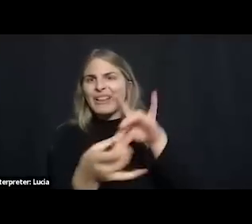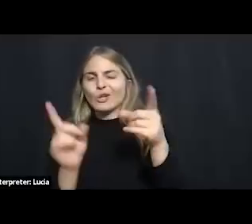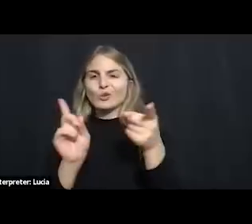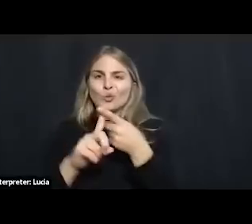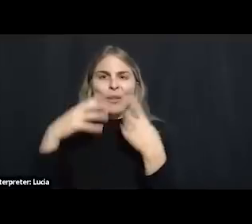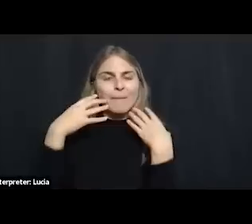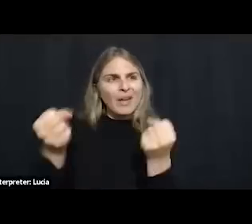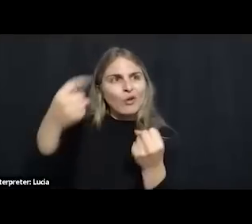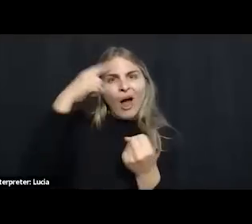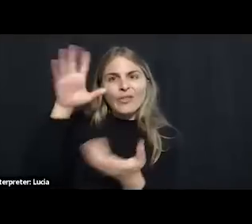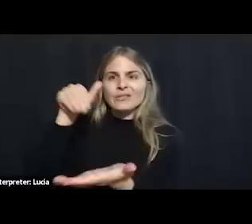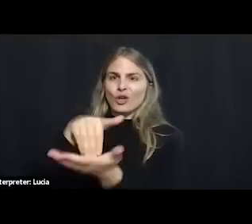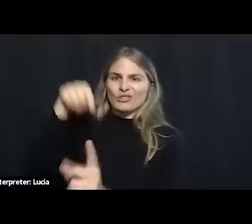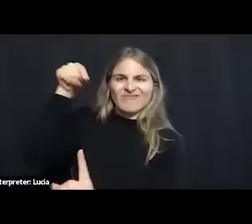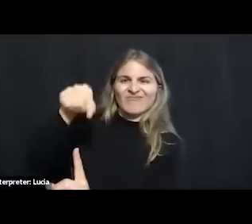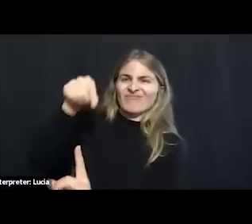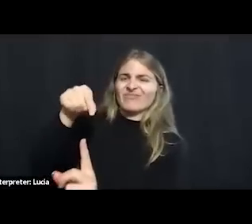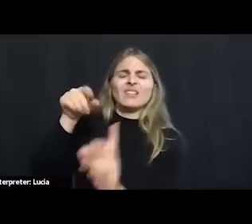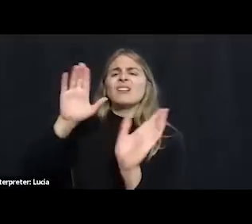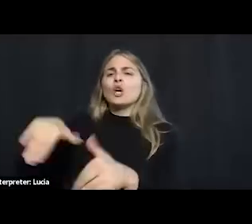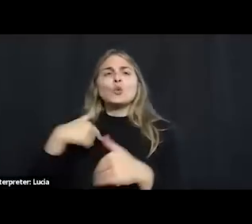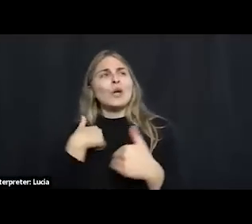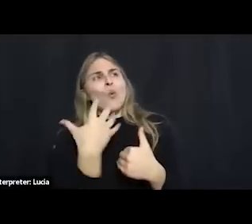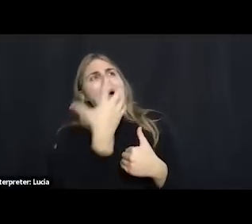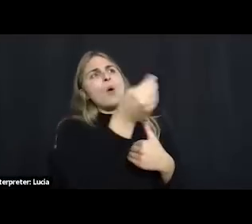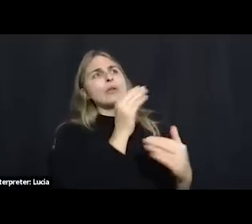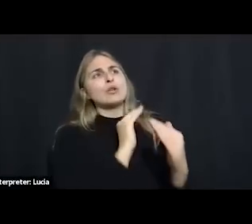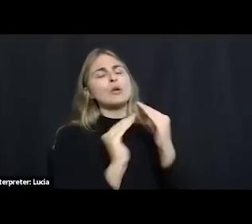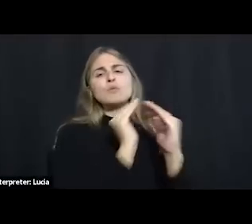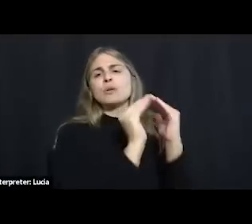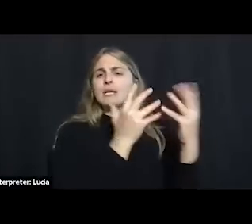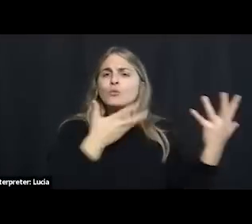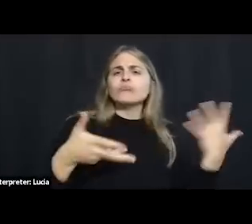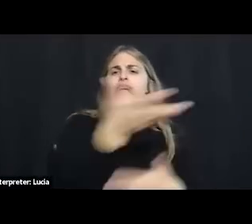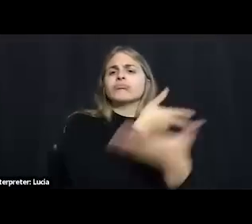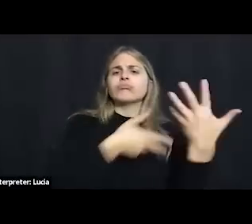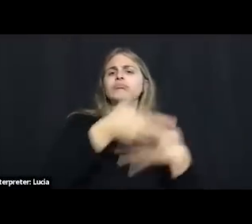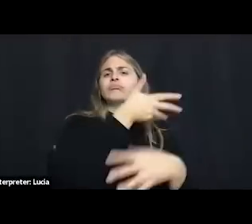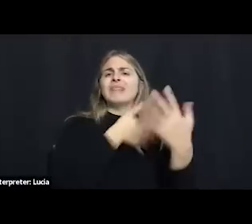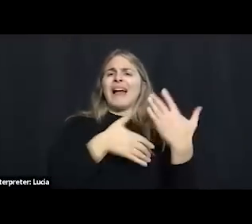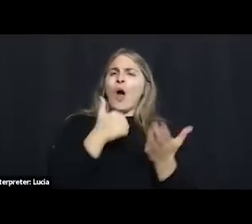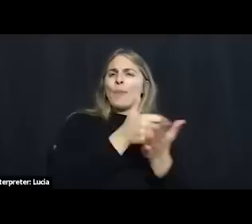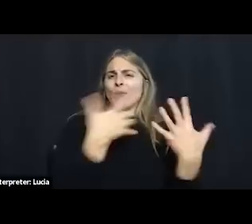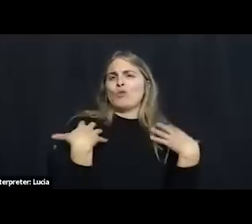Los hace participar en la comunidad al desarrollar esos apoyos naturales que los ayudarán en su recuperación, en su integración en la comunidad.